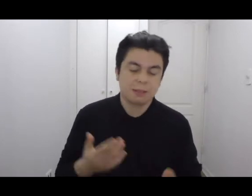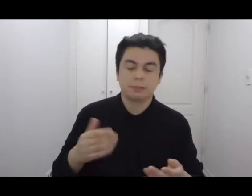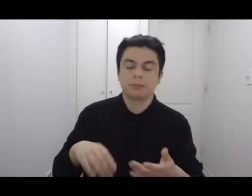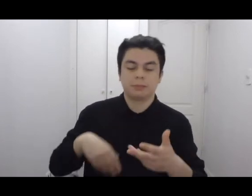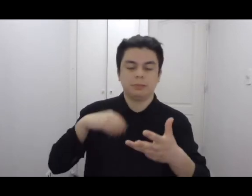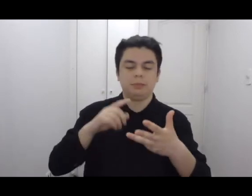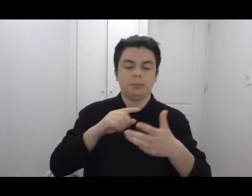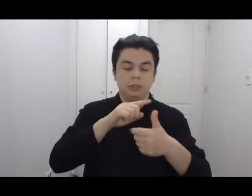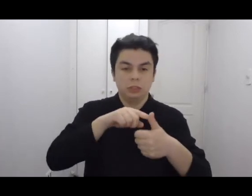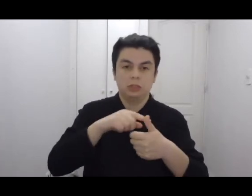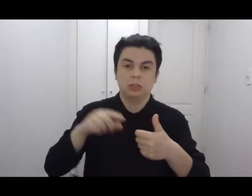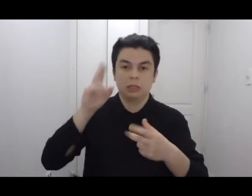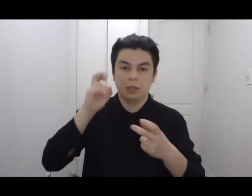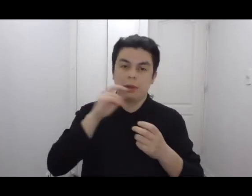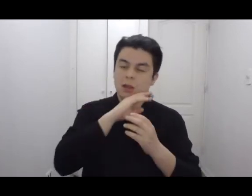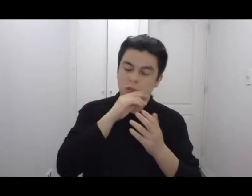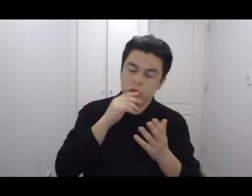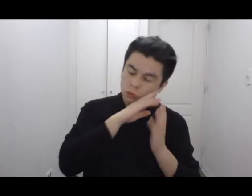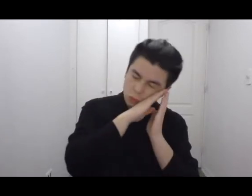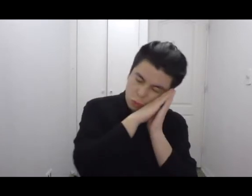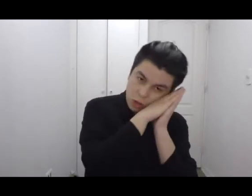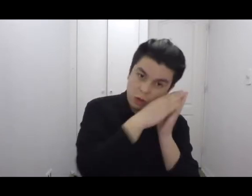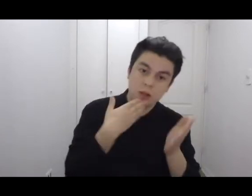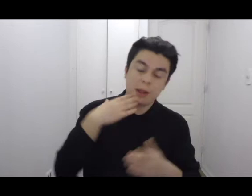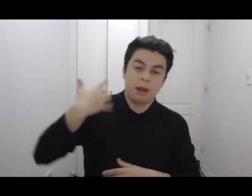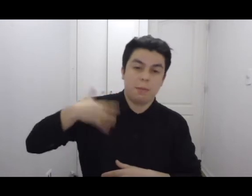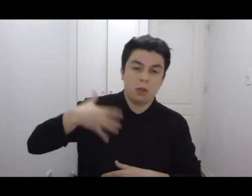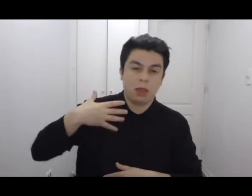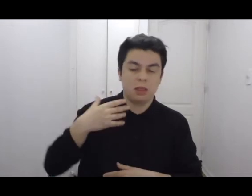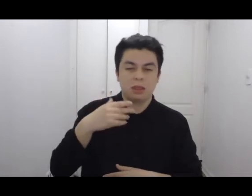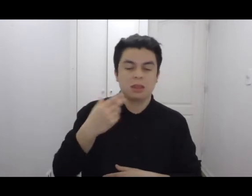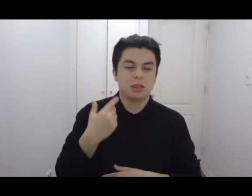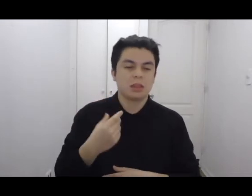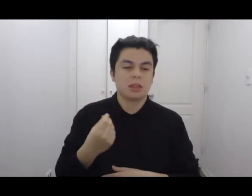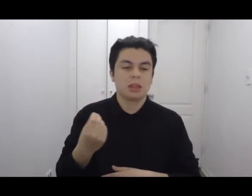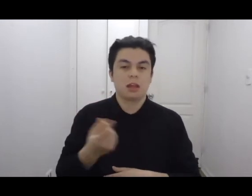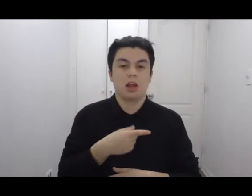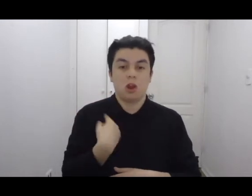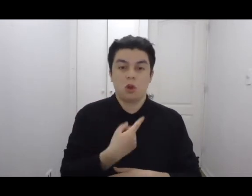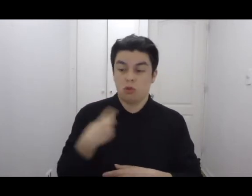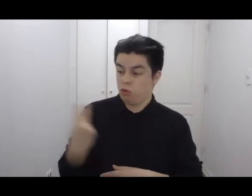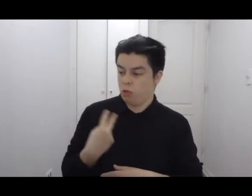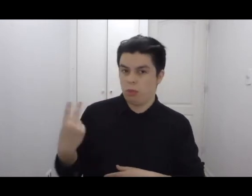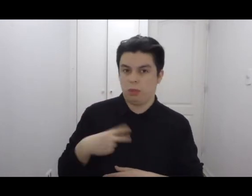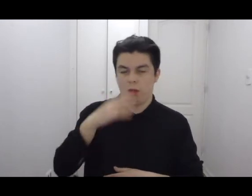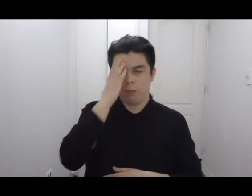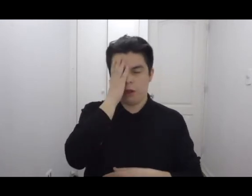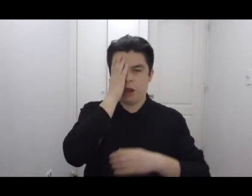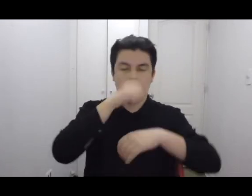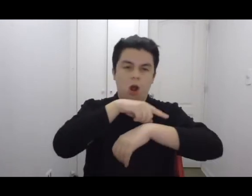la alimentación, el ejercicio, ritmo circadiano, el sueño importante, nosotras acá somos pésimas